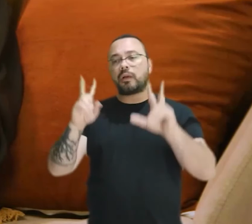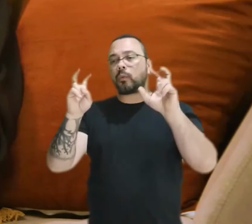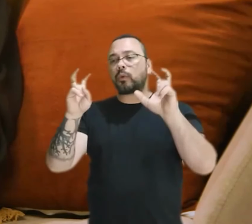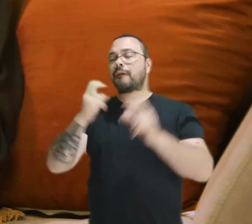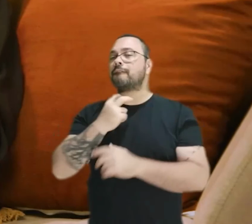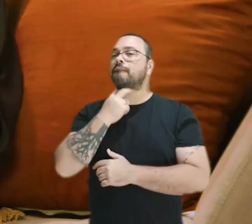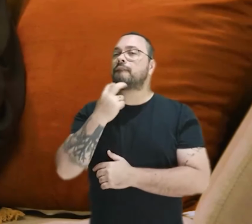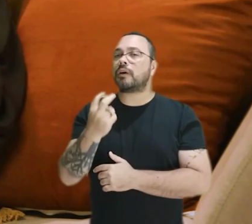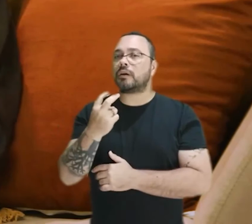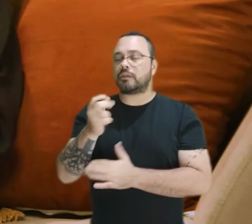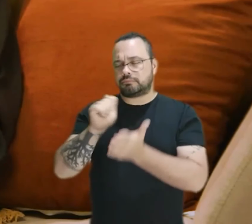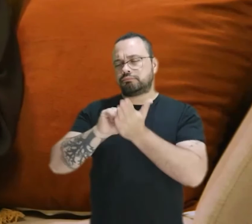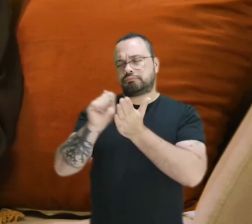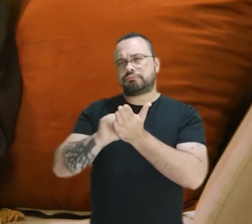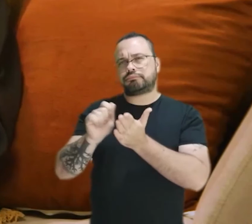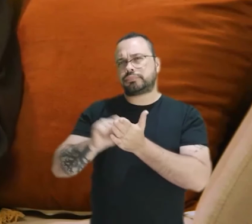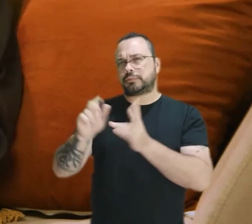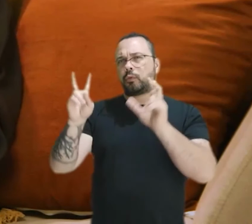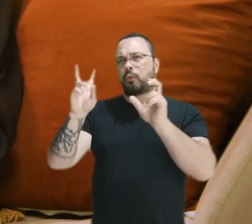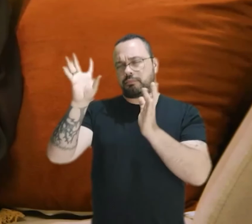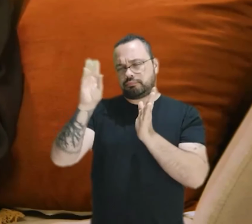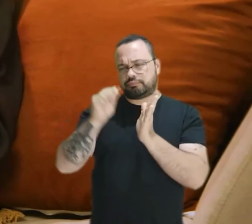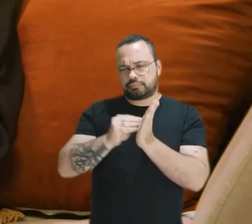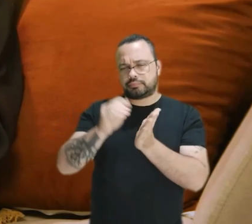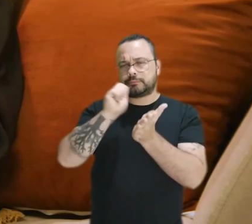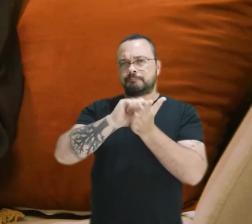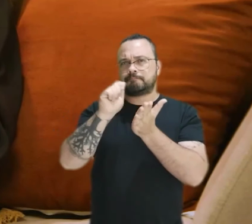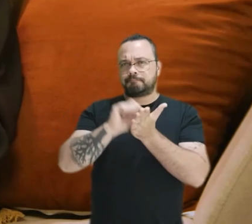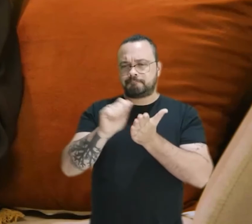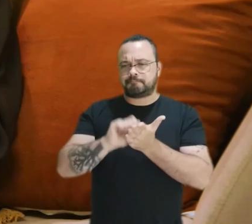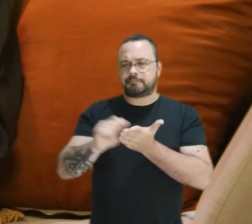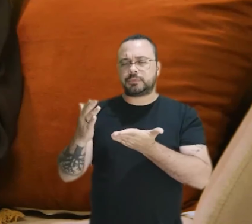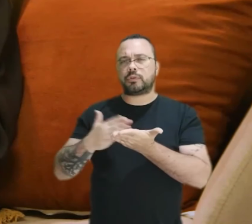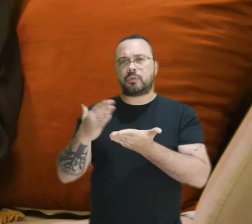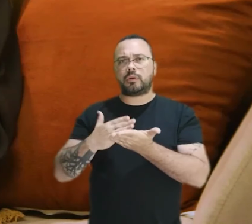nesse último livro e tal, sobre como a voz,